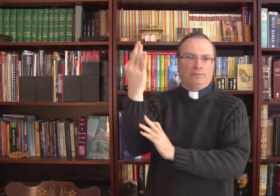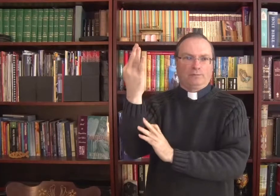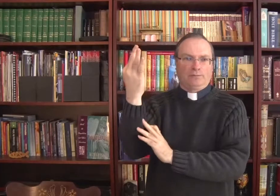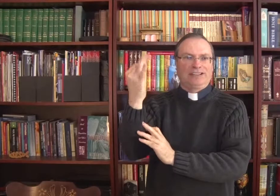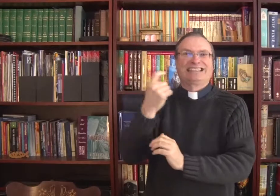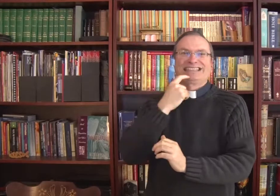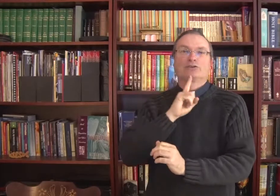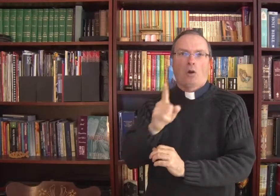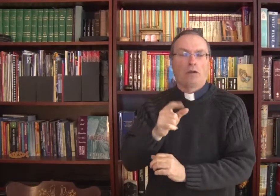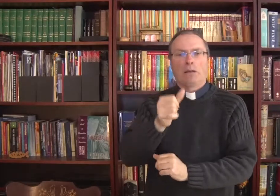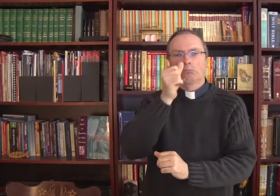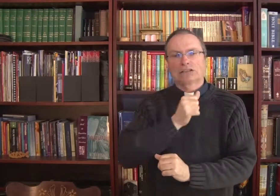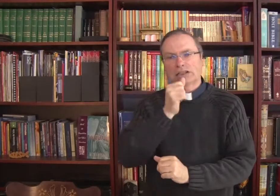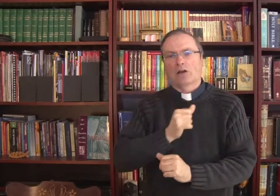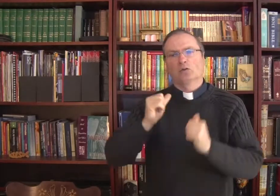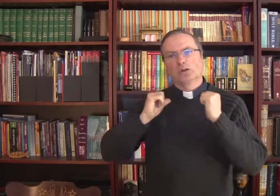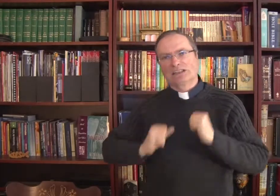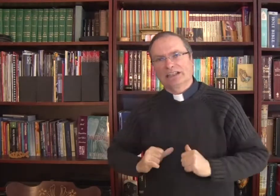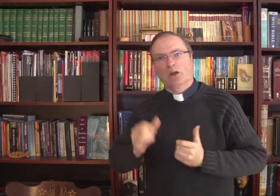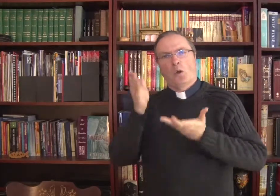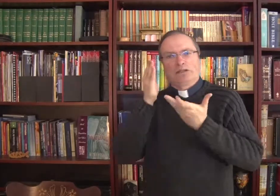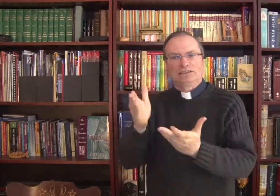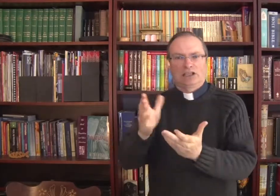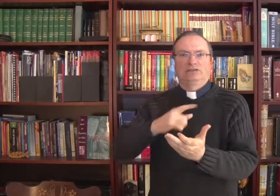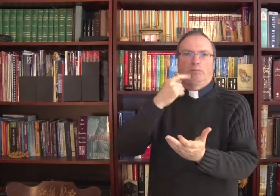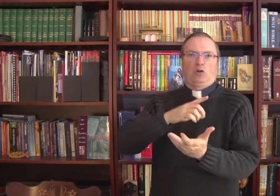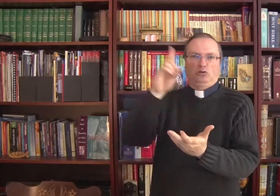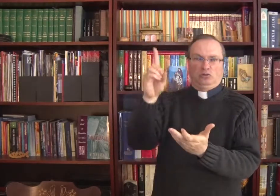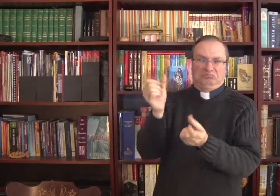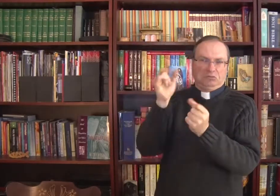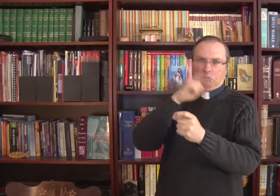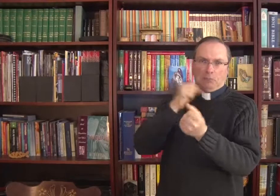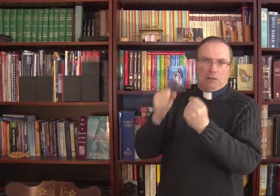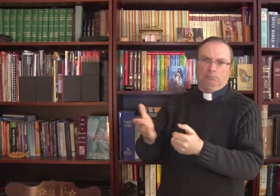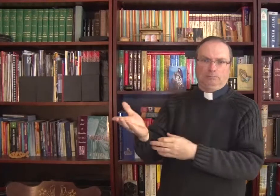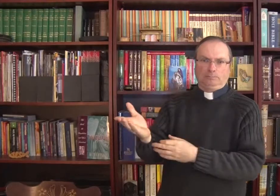qui sont la patience, l’humilité, et l’obéissance à la Parole de Dieu,car il est incapable.